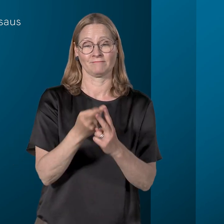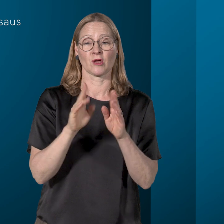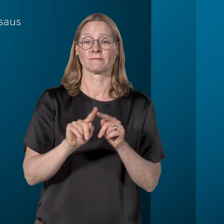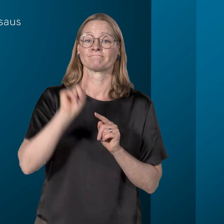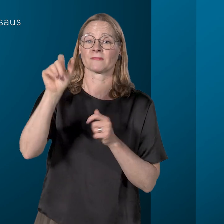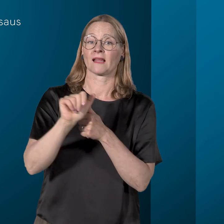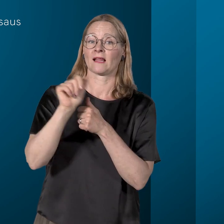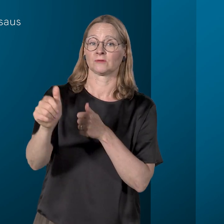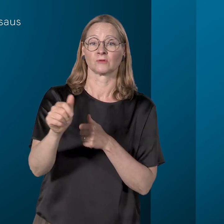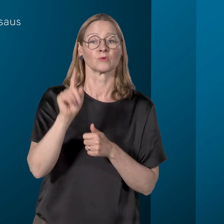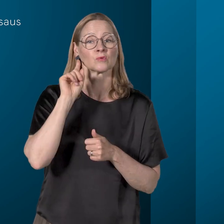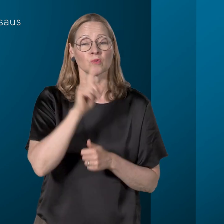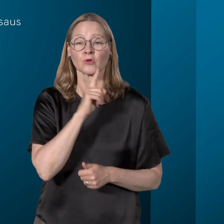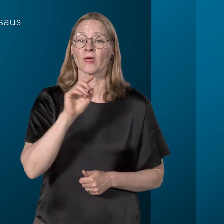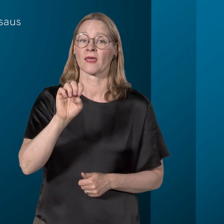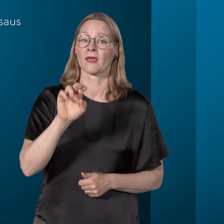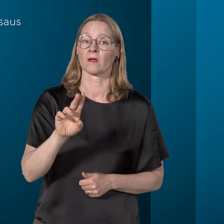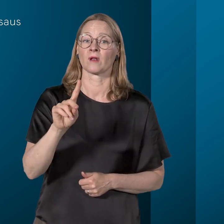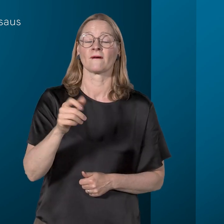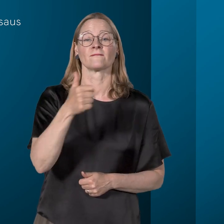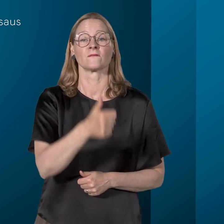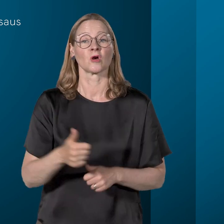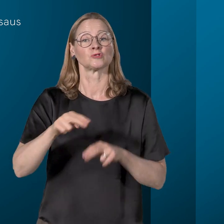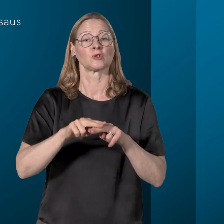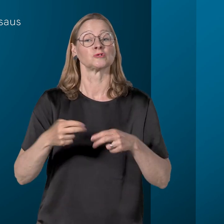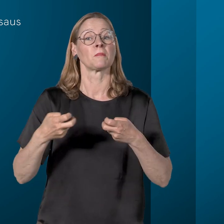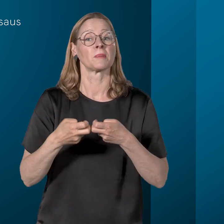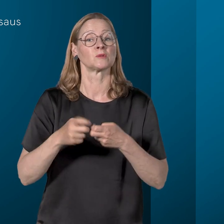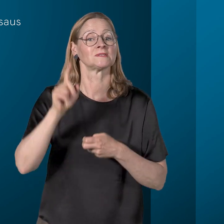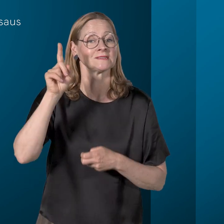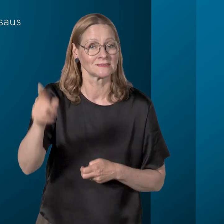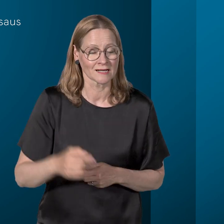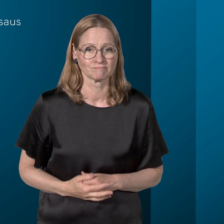kävivät edustamassa Kuurojen Liittoa EUD:n vuosikokouksessa Brysselissä.